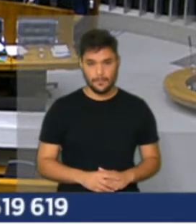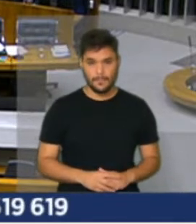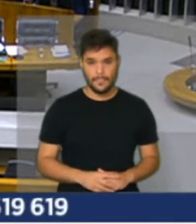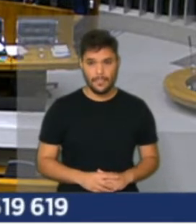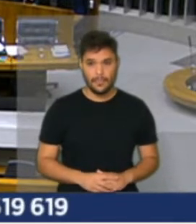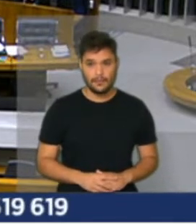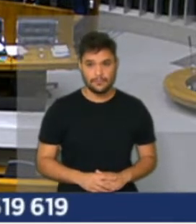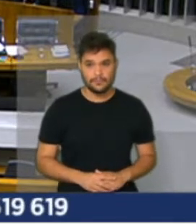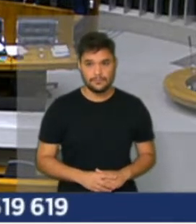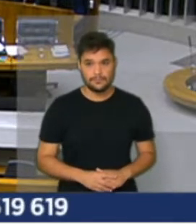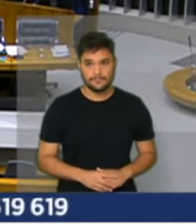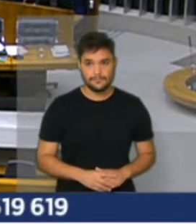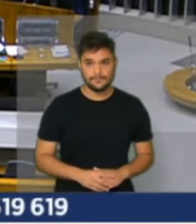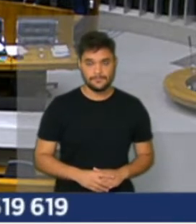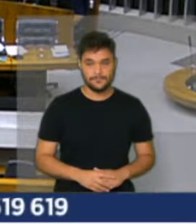FOR POSSÍVEL TAMBÉM,